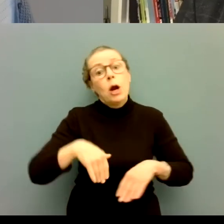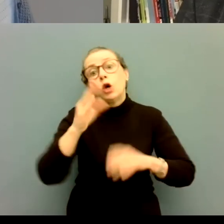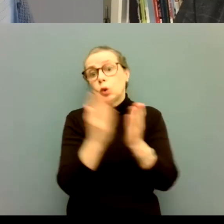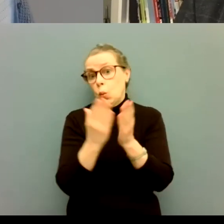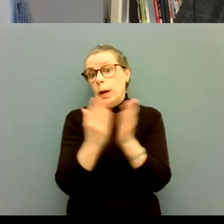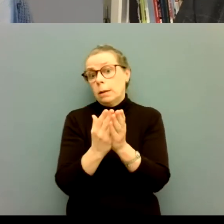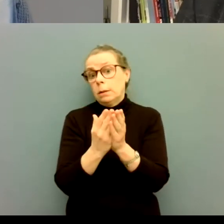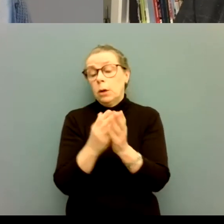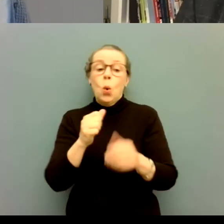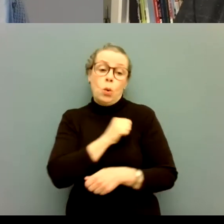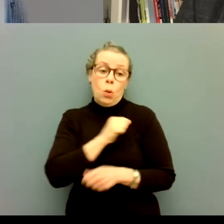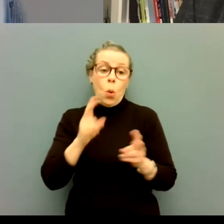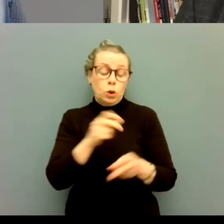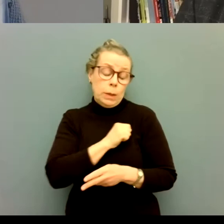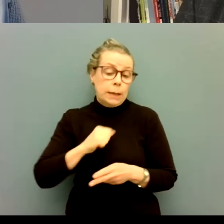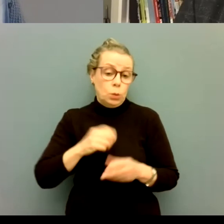och rektorsutbildningar.